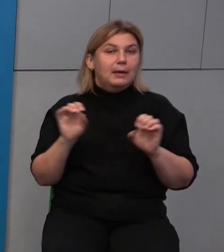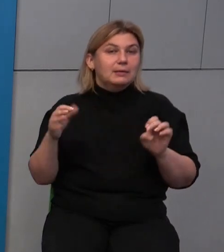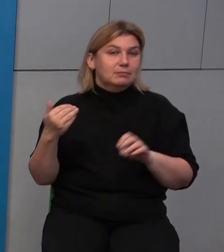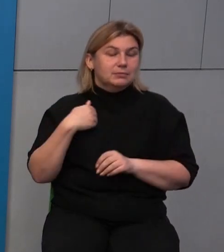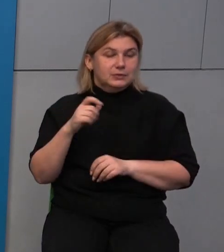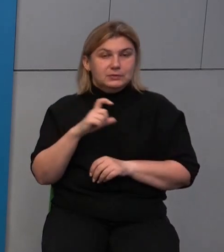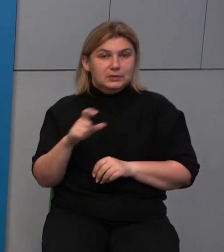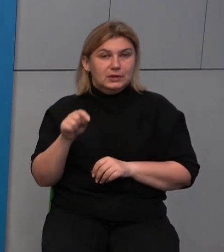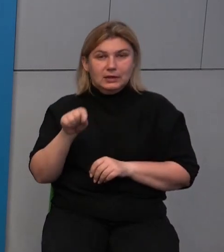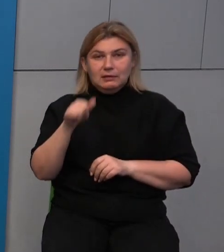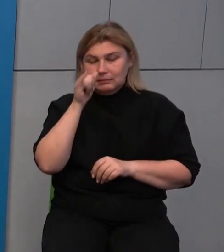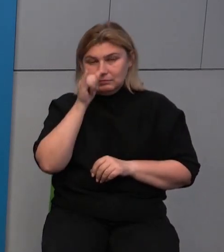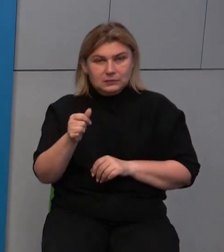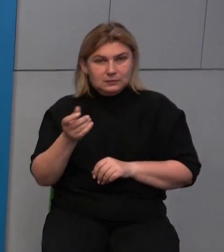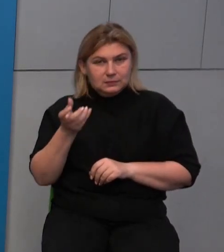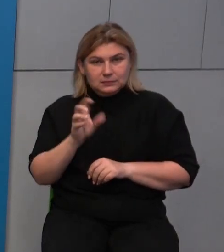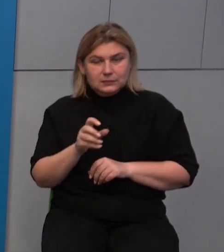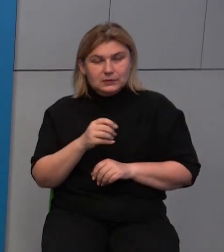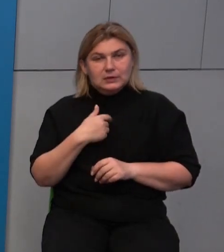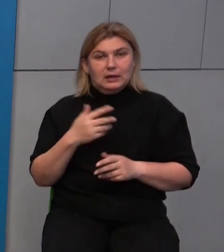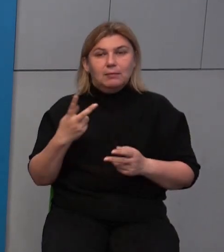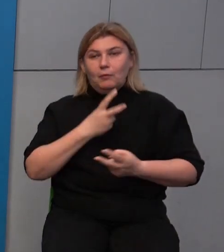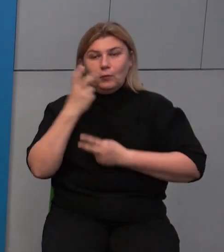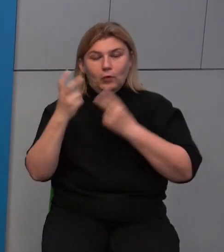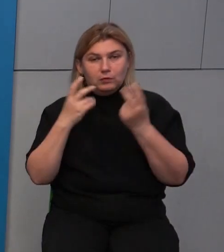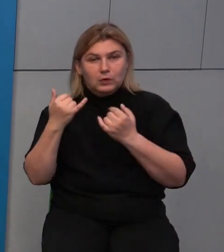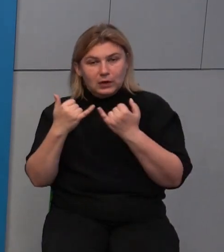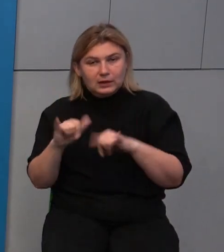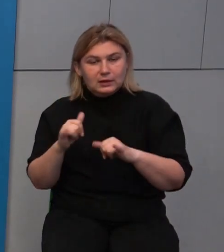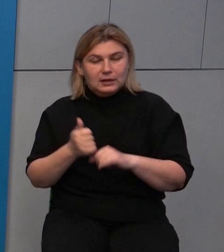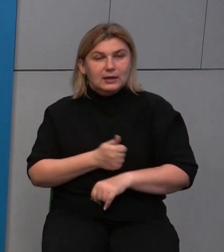Ja mówię: nie, ta nie może być. Dobrze, znajdę inną, których tam jest kilka,